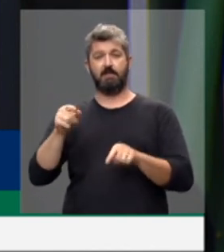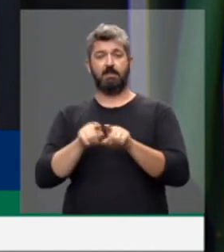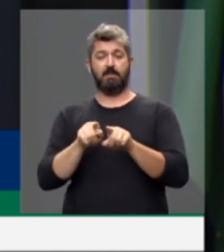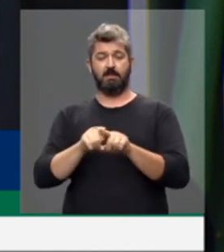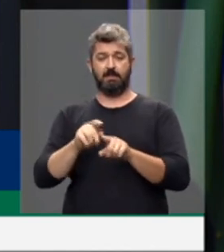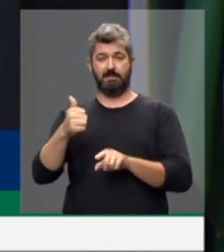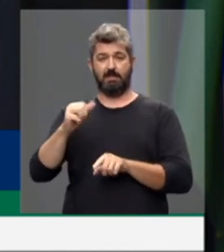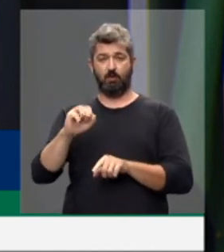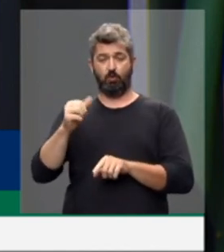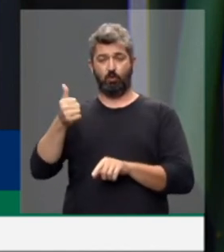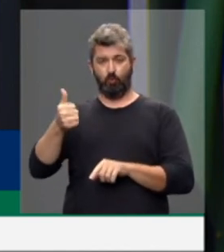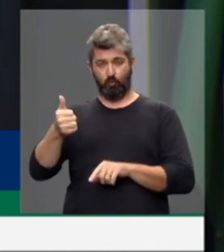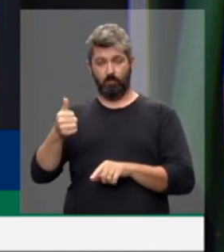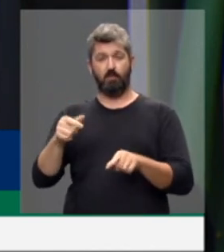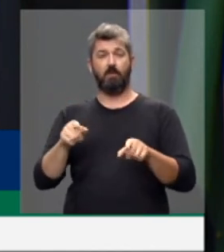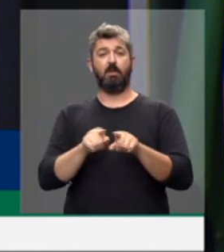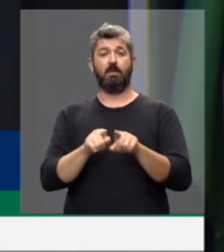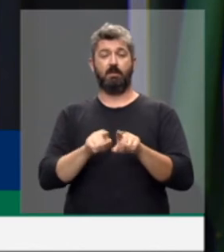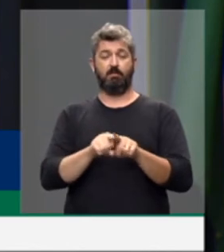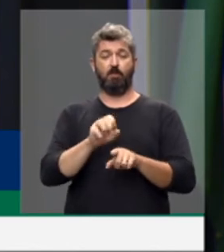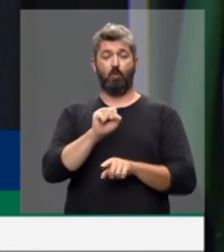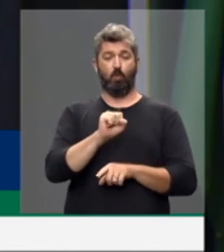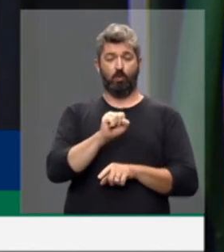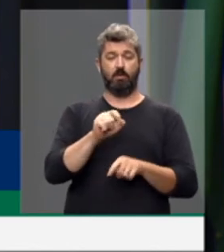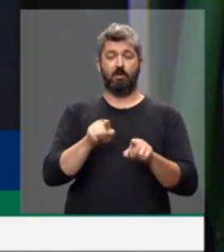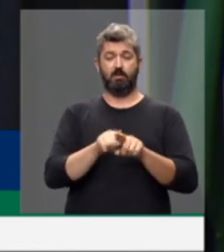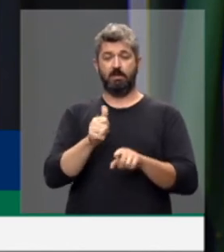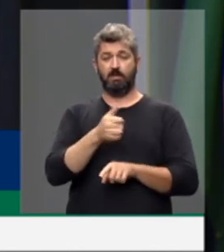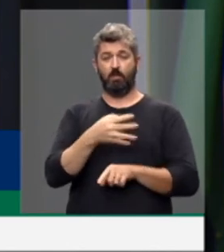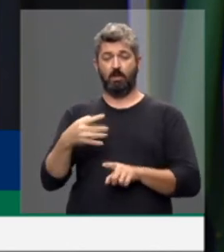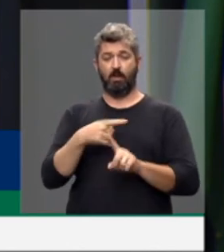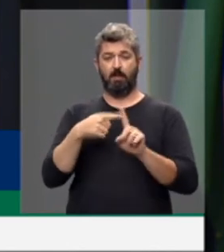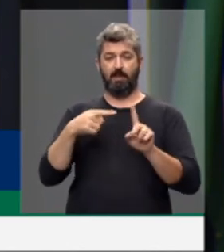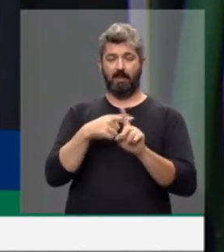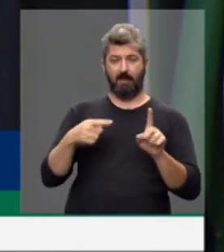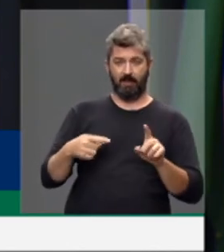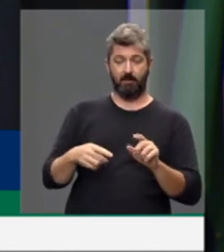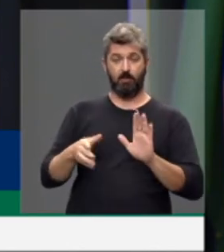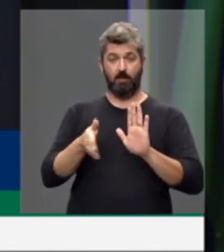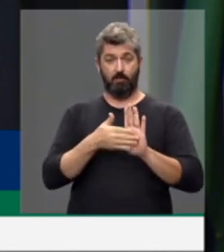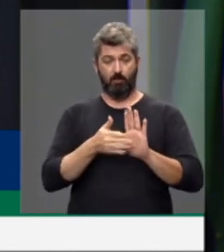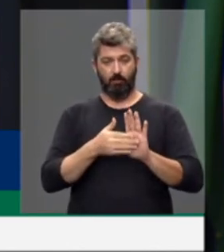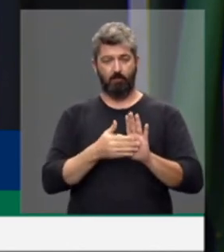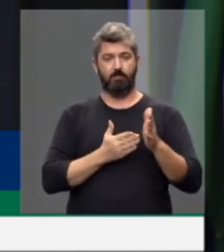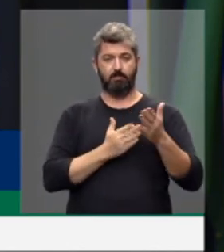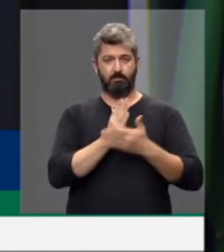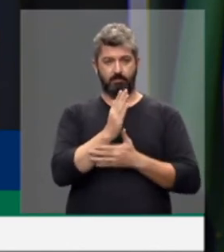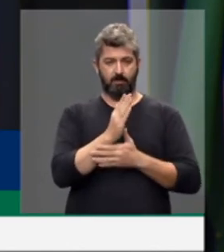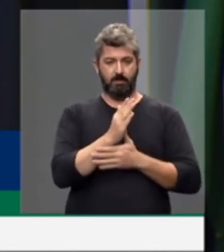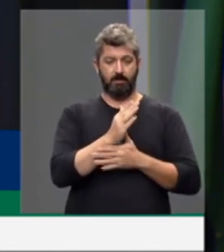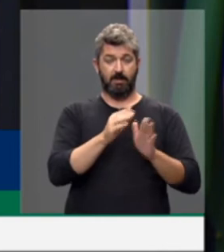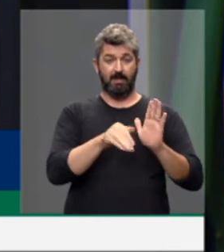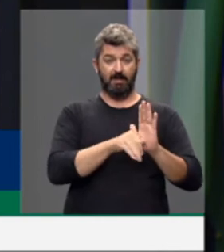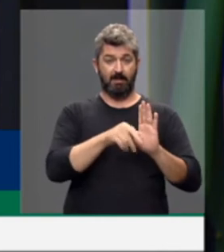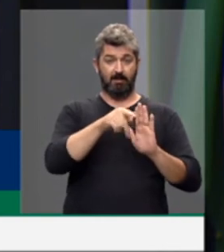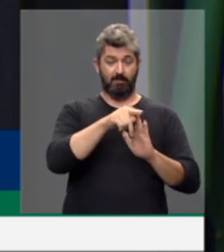2020 E DAS EMENDAS APRESENTADAS PERANTE A COMISSÃO MISTA, COM EXCEÇÃO DAS EMENDAS, INTEGRALMENTE,